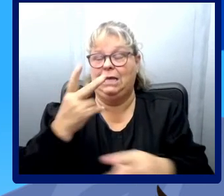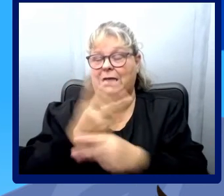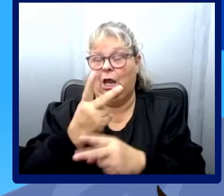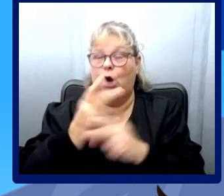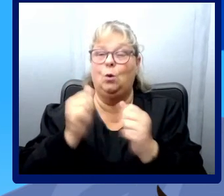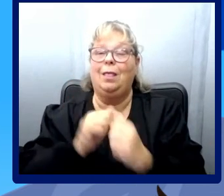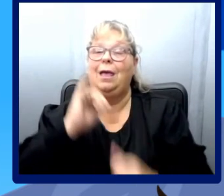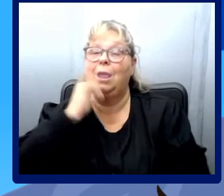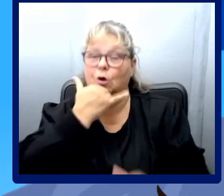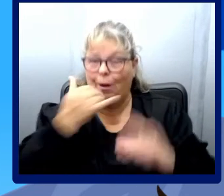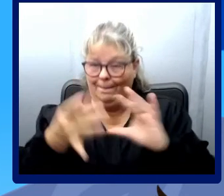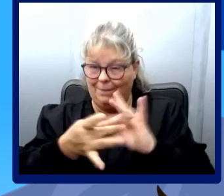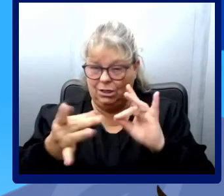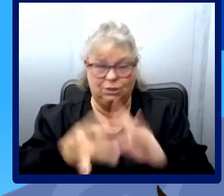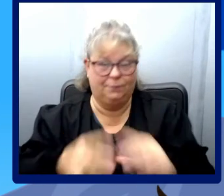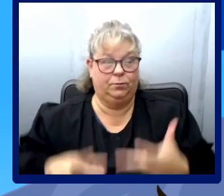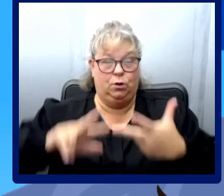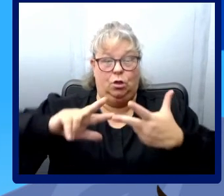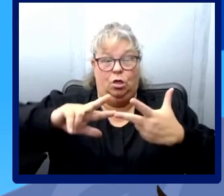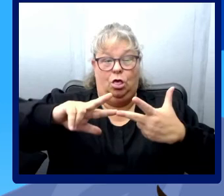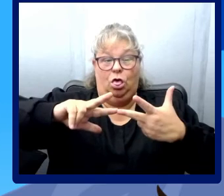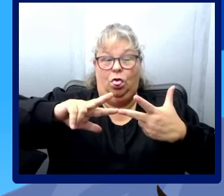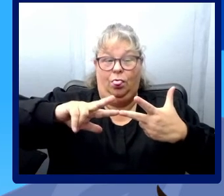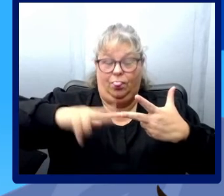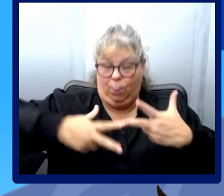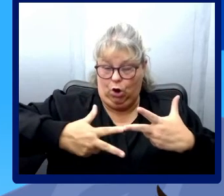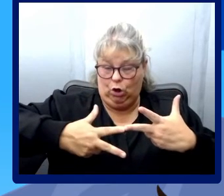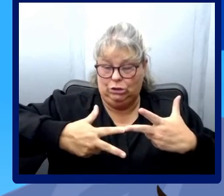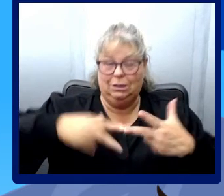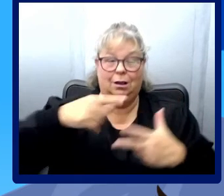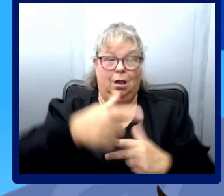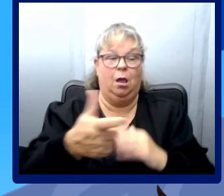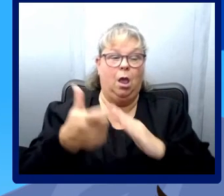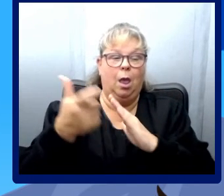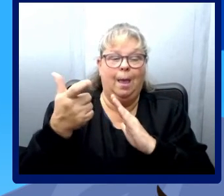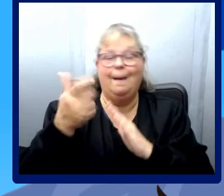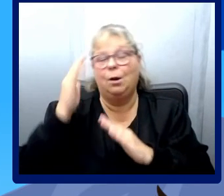La tercera es automatización de Salesforce sobre el flujo. Sé que esto puede ser básico,